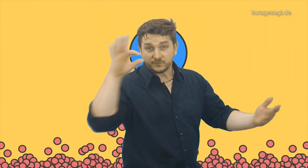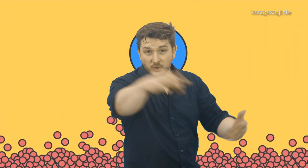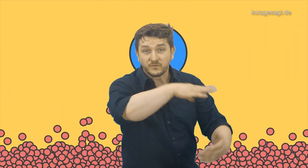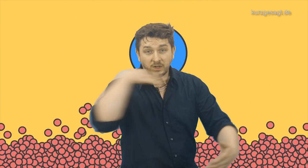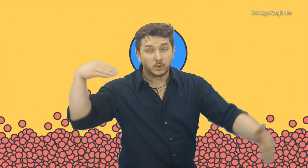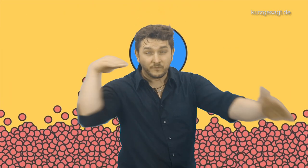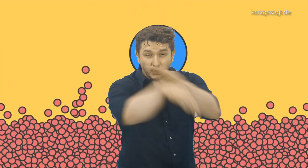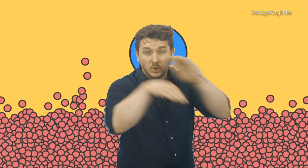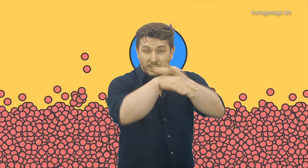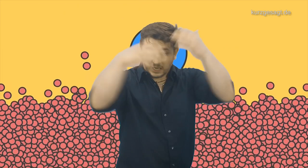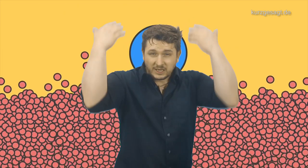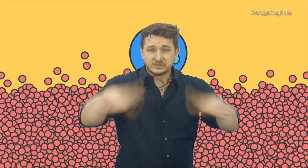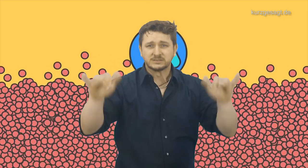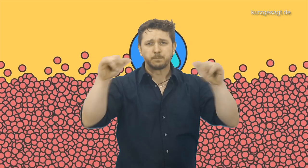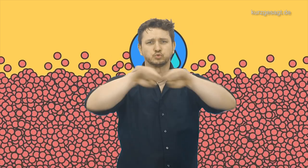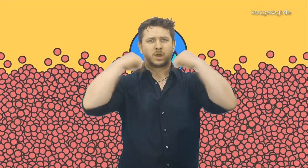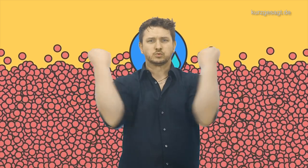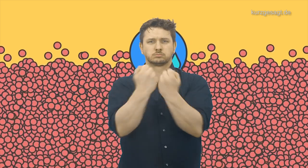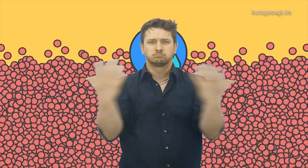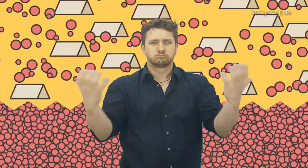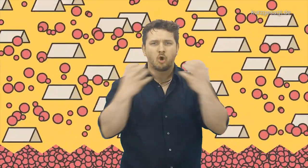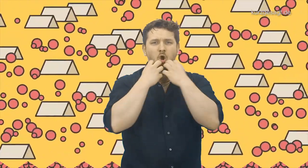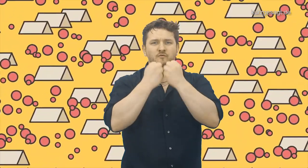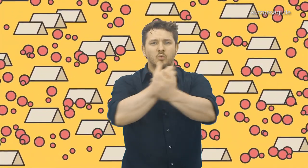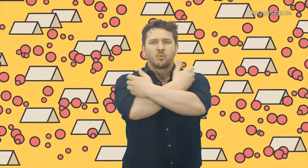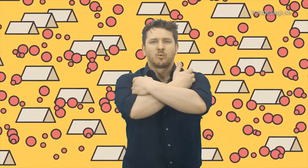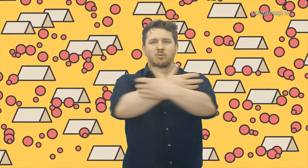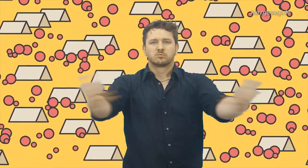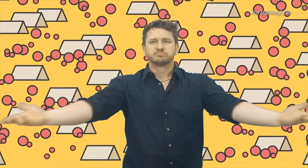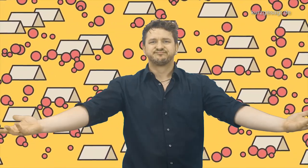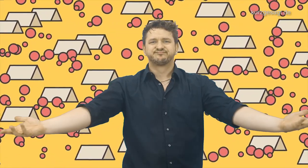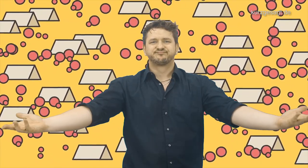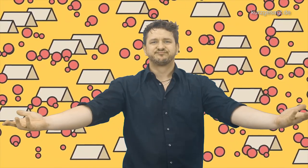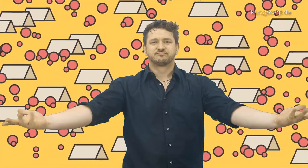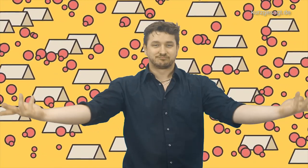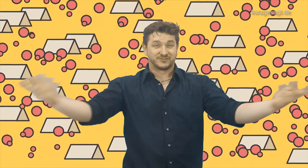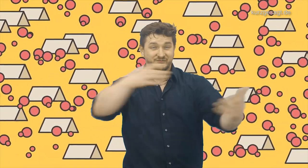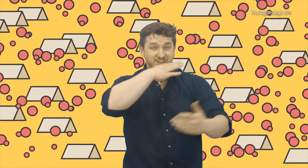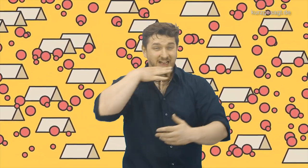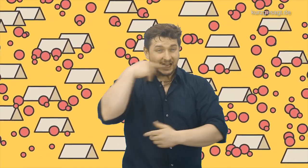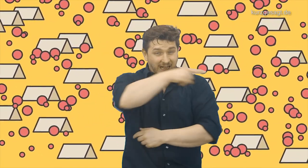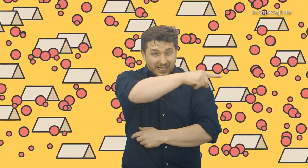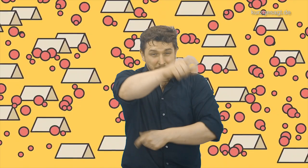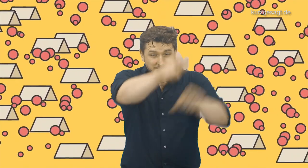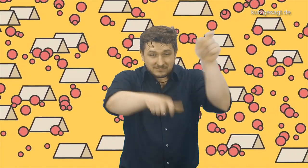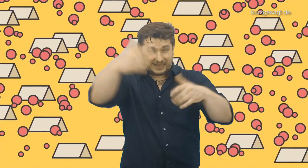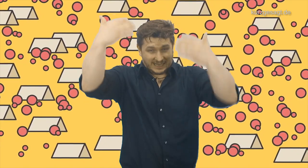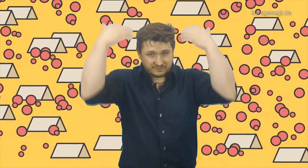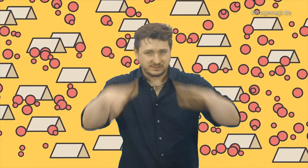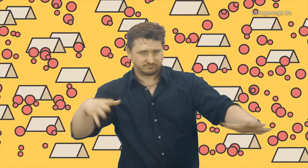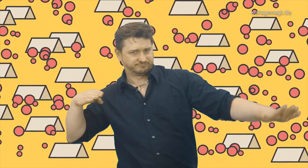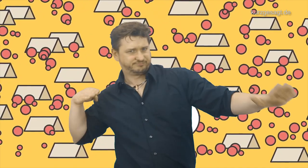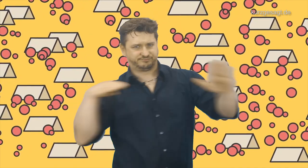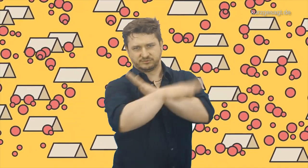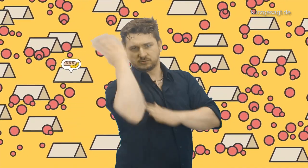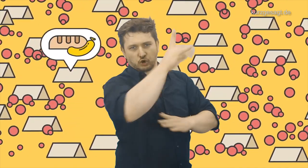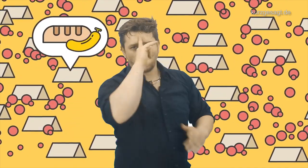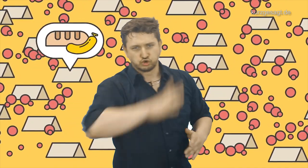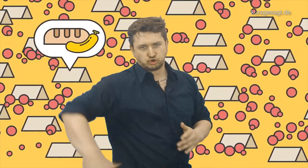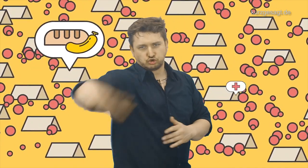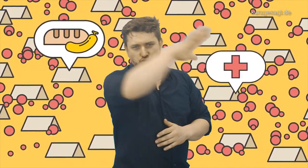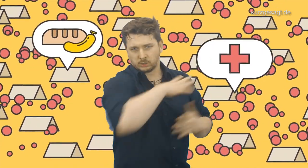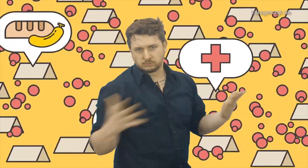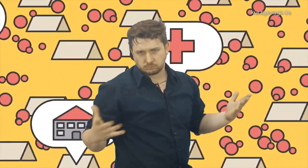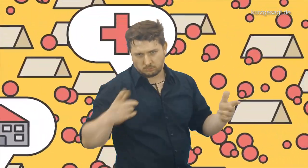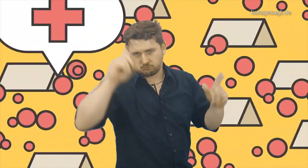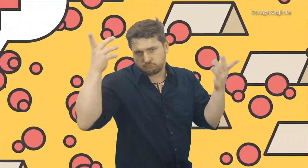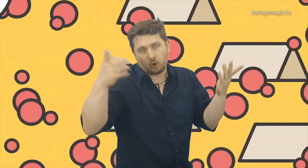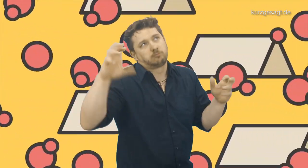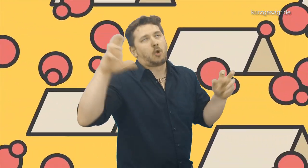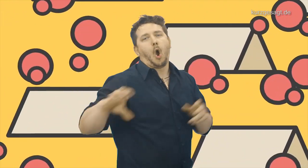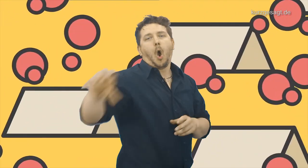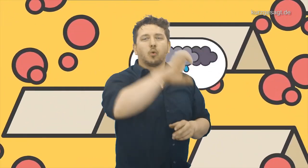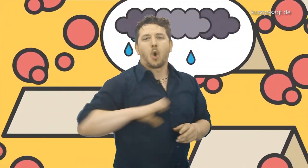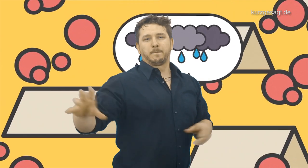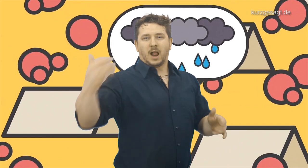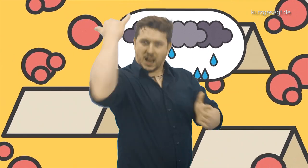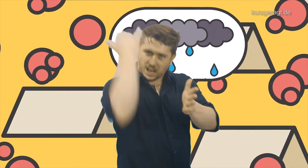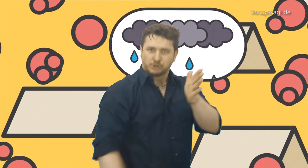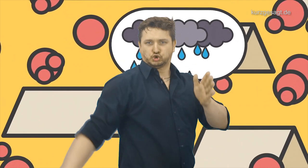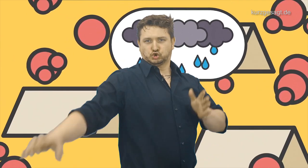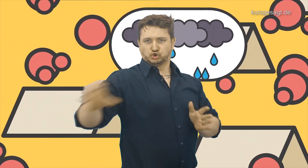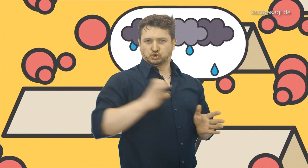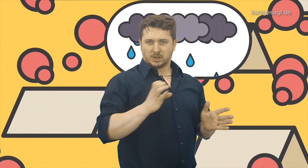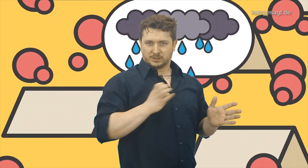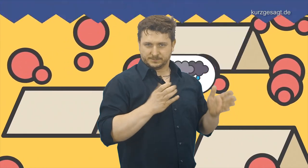Für viele Flüchtlinge war die Lebenssituation hoffnungslos. Viele flüchteten nach Deutschland: Europa war der letzte Ausweg für sie.